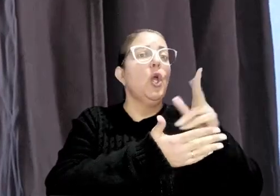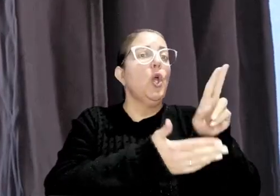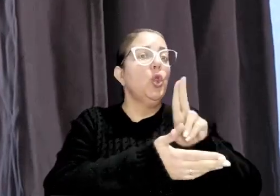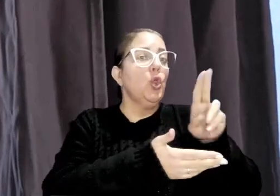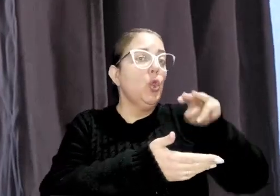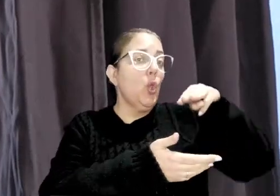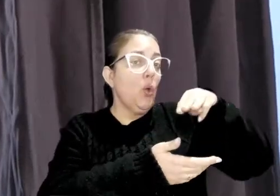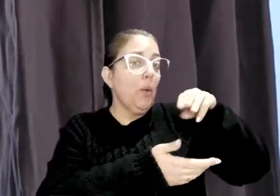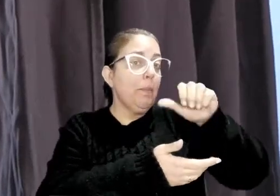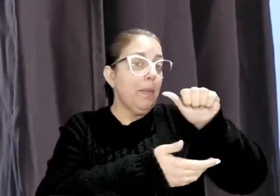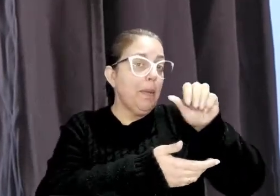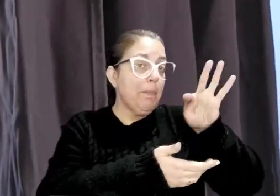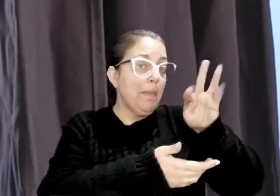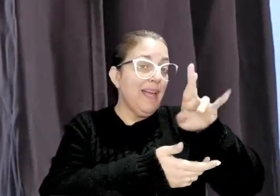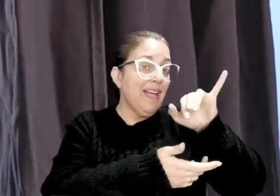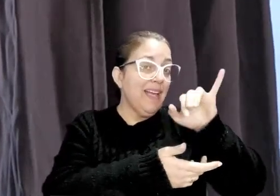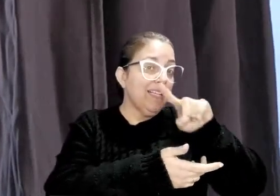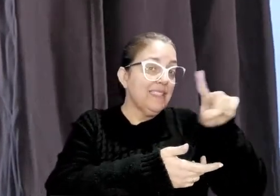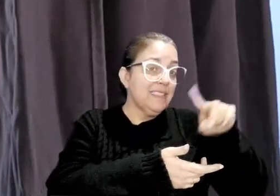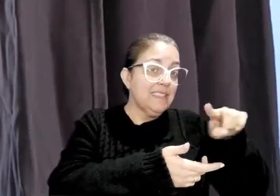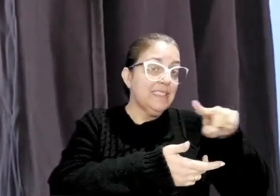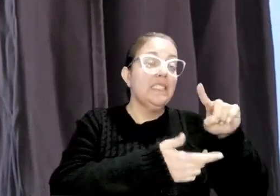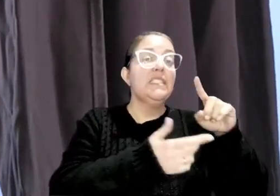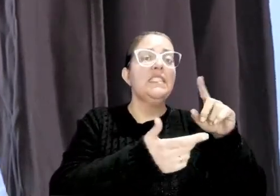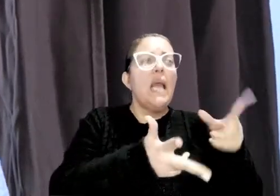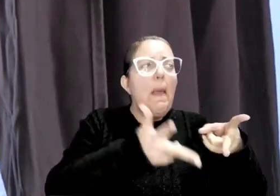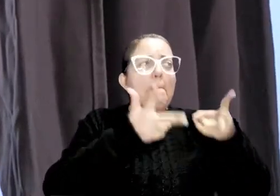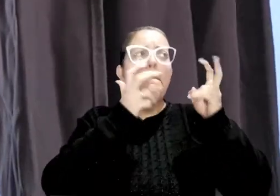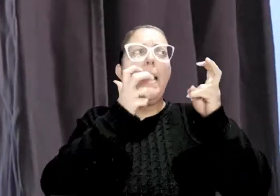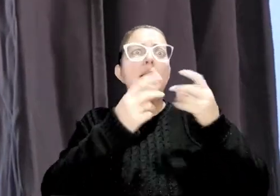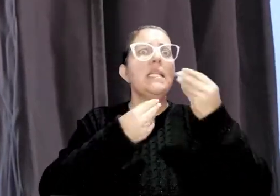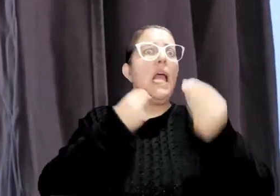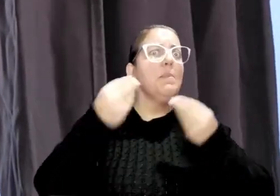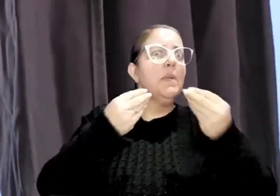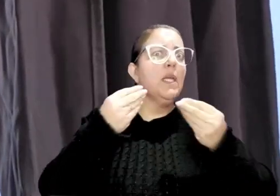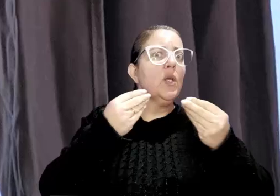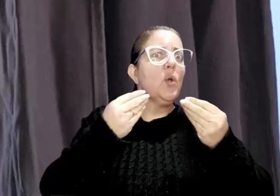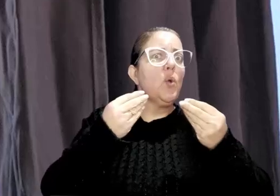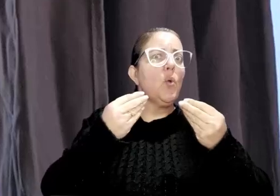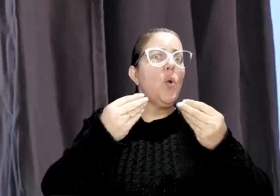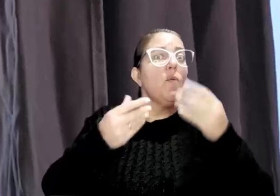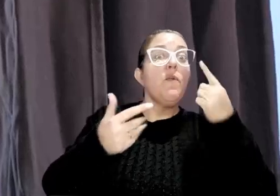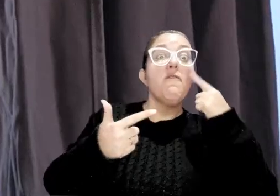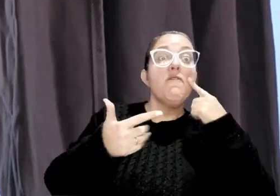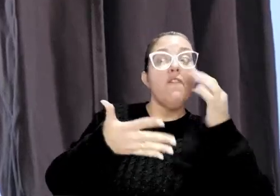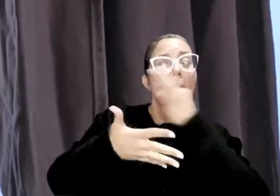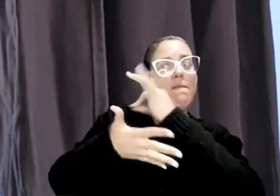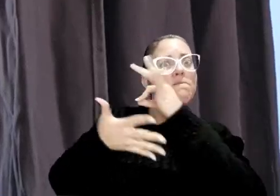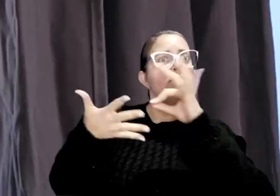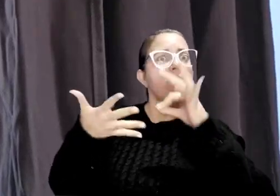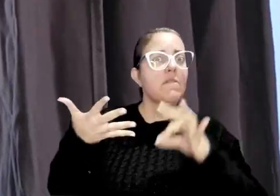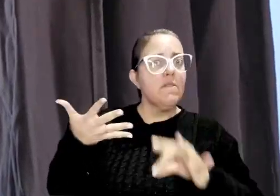identifica e qualifica esses impactos em termos de magnitude do impacto importância do impacto